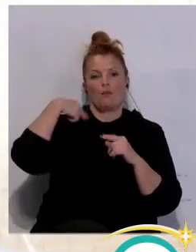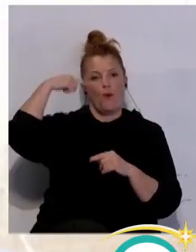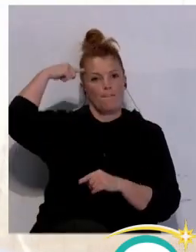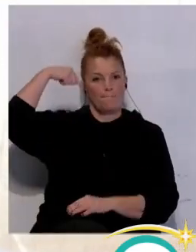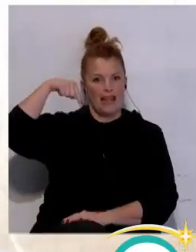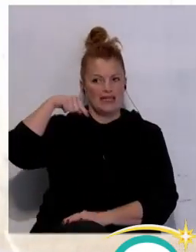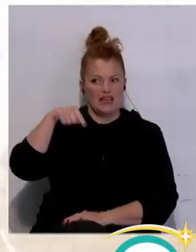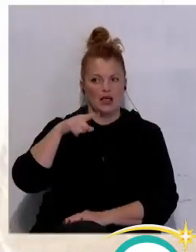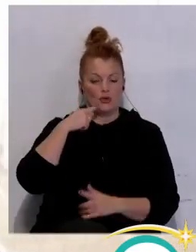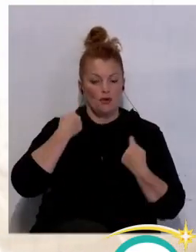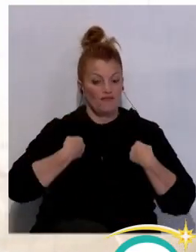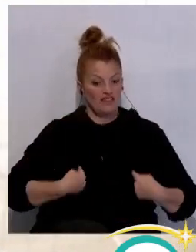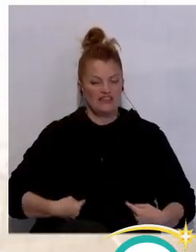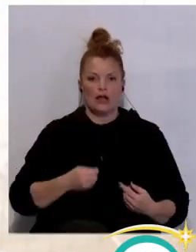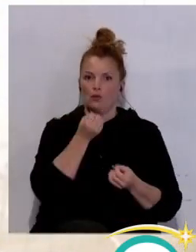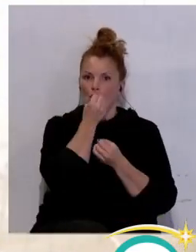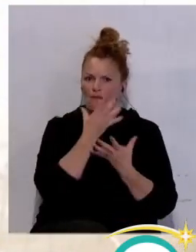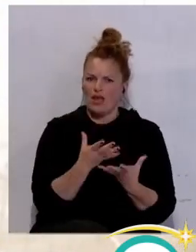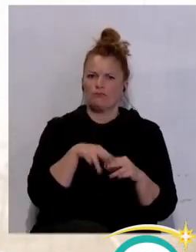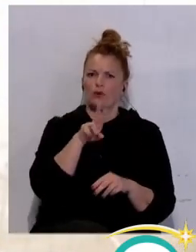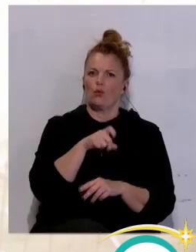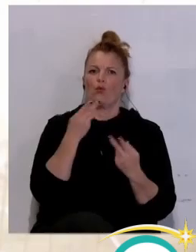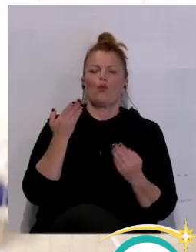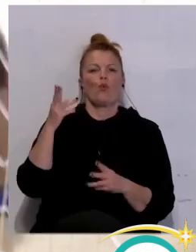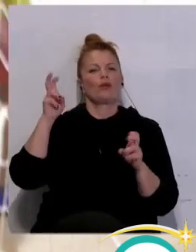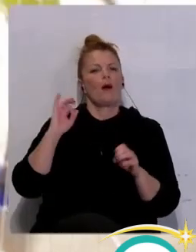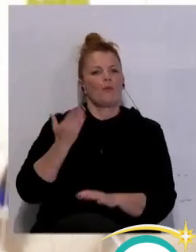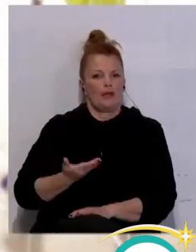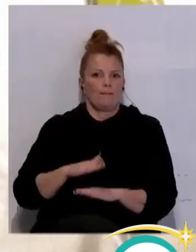físicamente me encuentro muy bien que era un tema muy importante para mí no porque es verdad que un